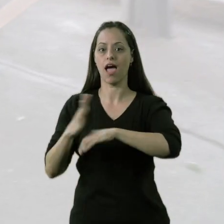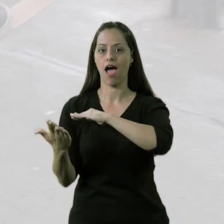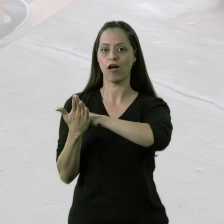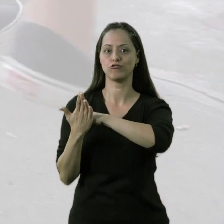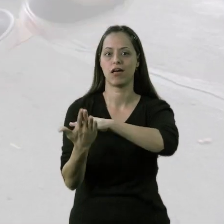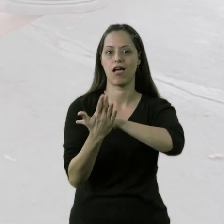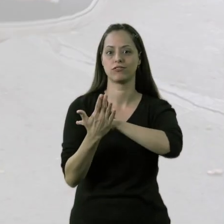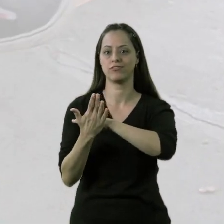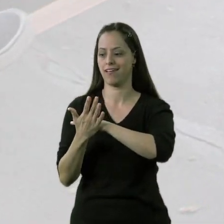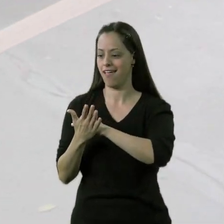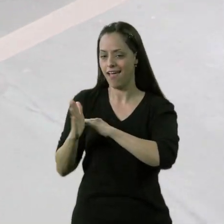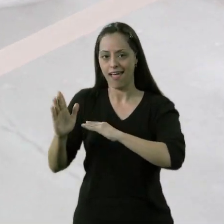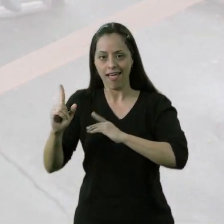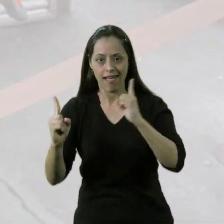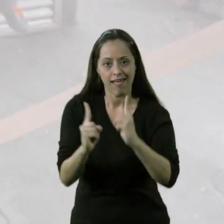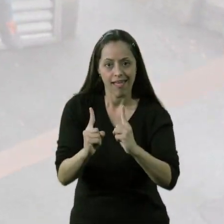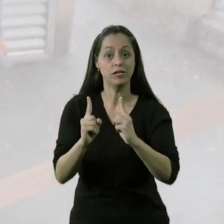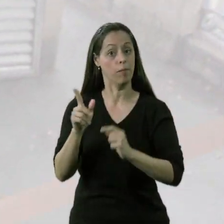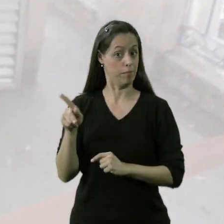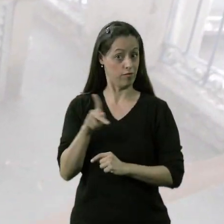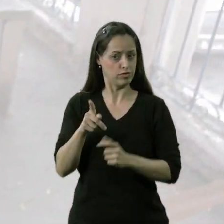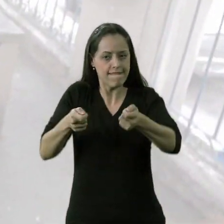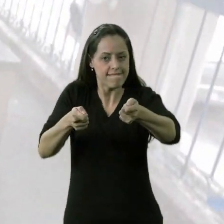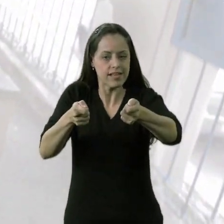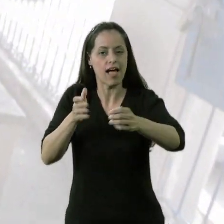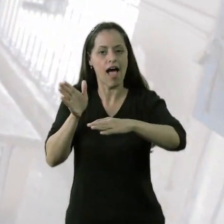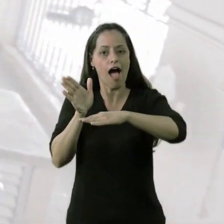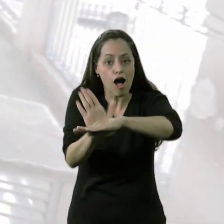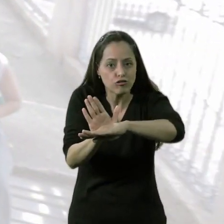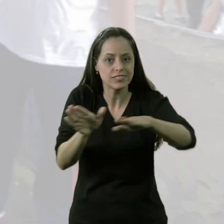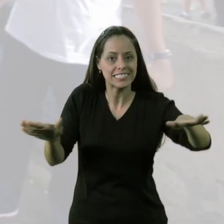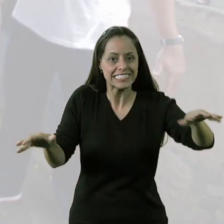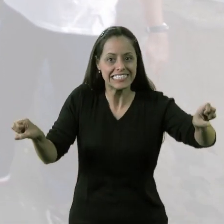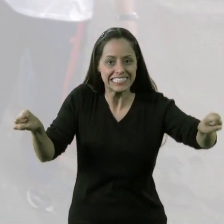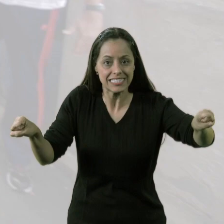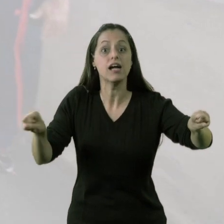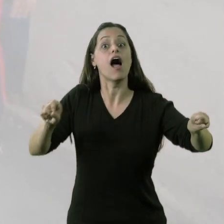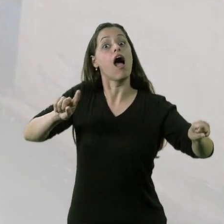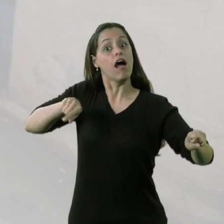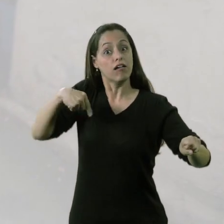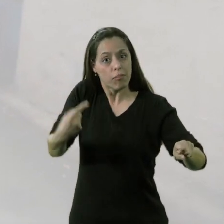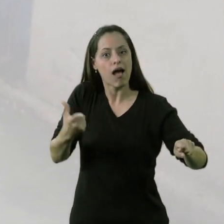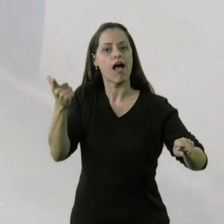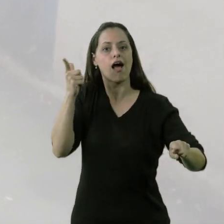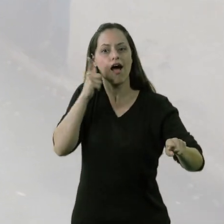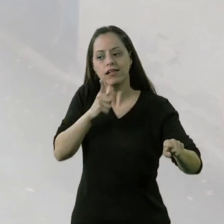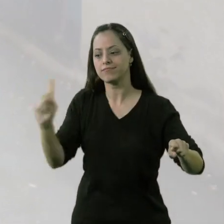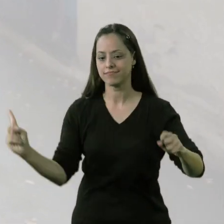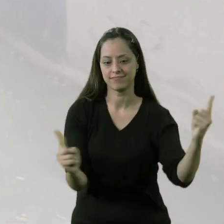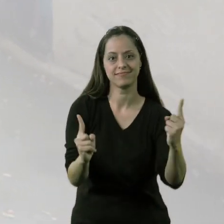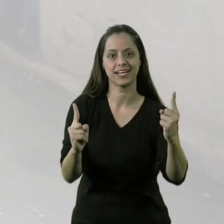um apoiando os outros. Inicialmente, era o professor e com o tempo a gente foi incorporando o grupo,